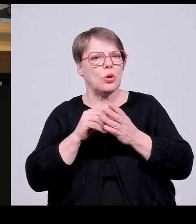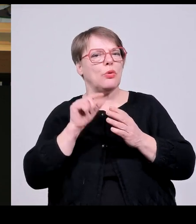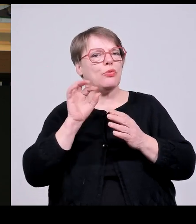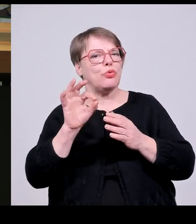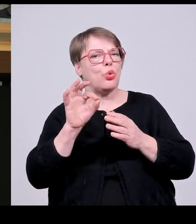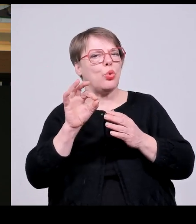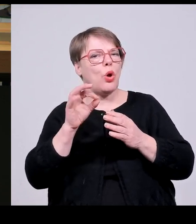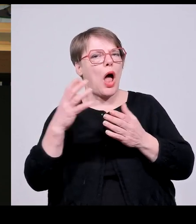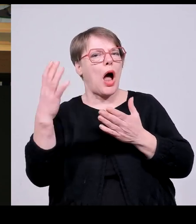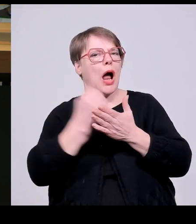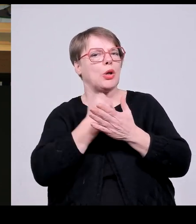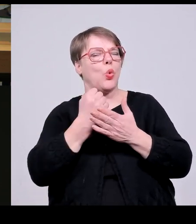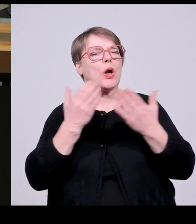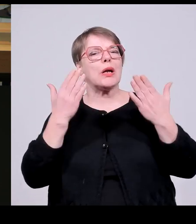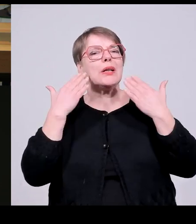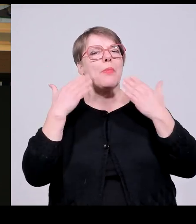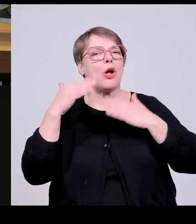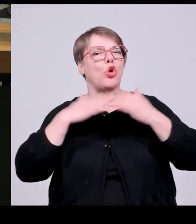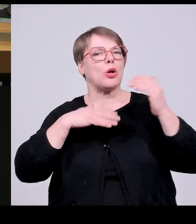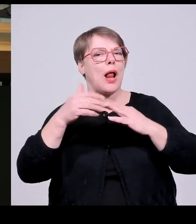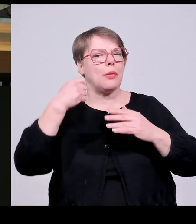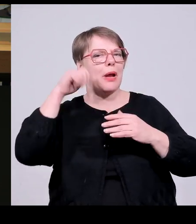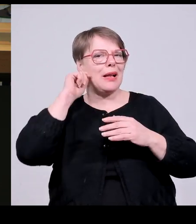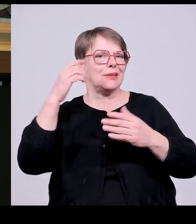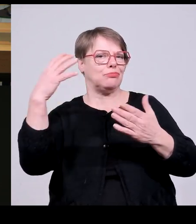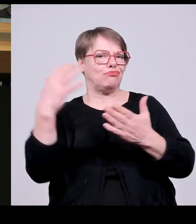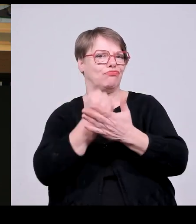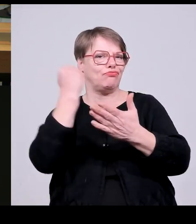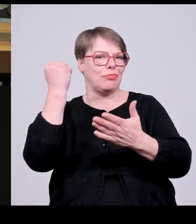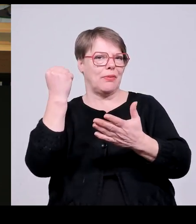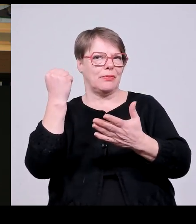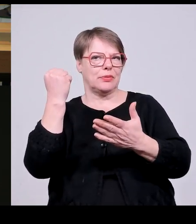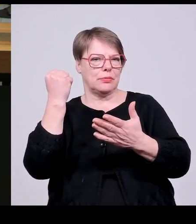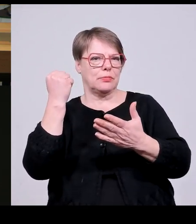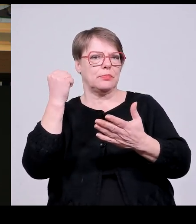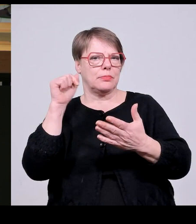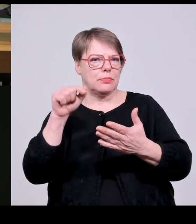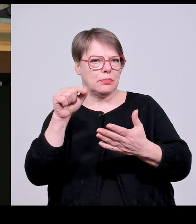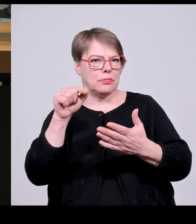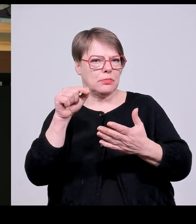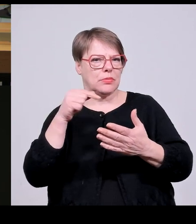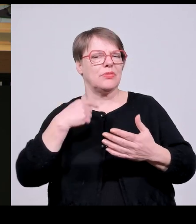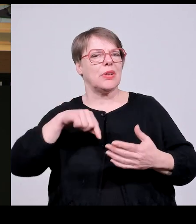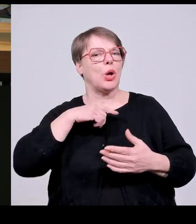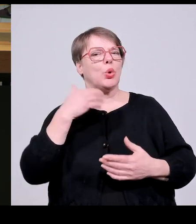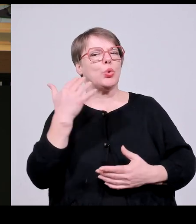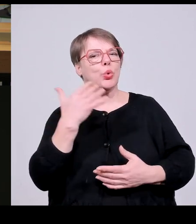Wärme, aber eben auch die Fernwärme, jede Technik eben am richtigen Ort.